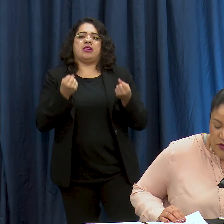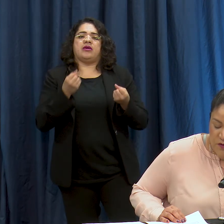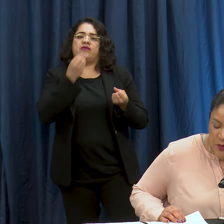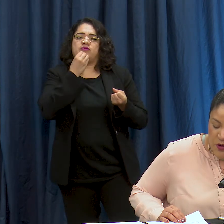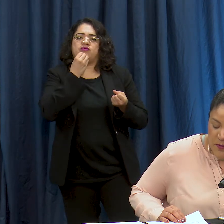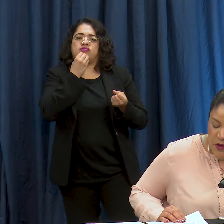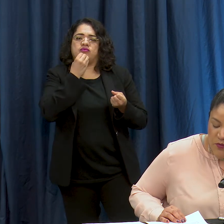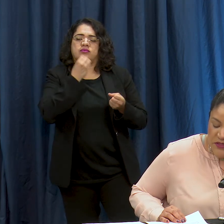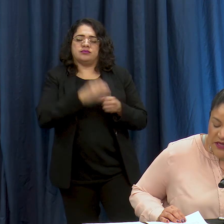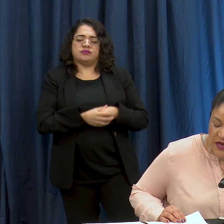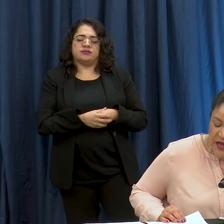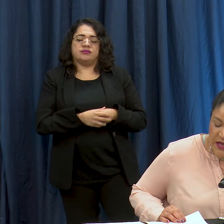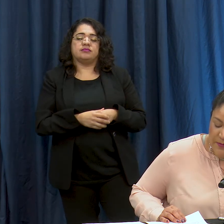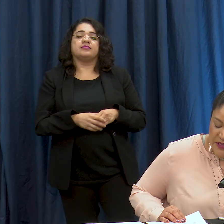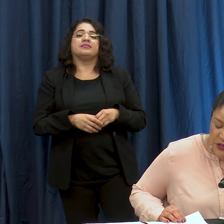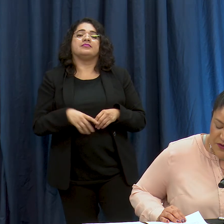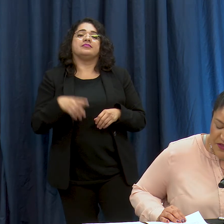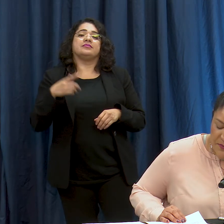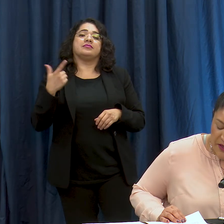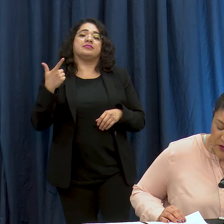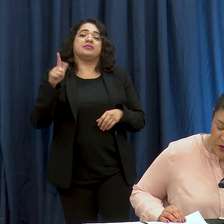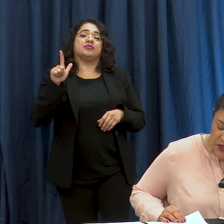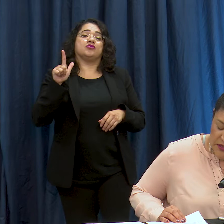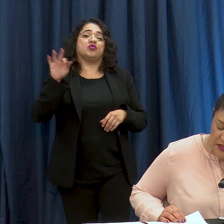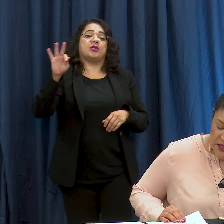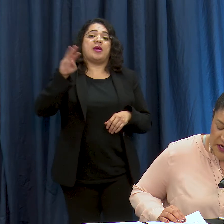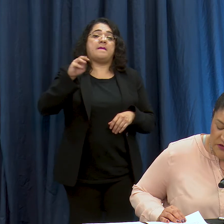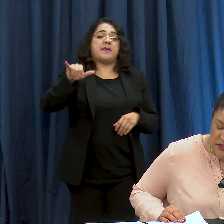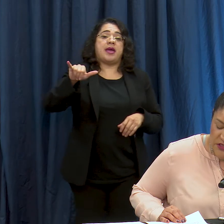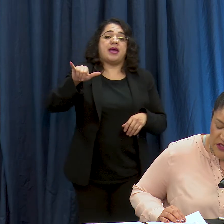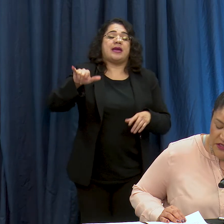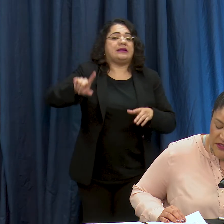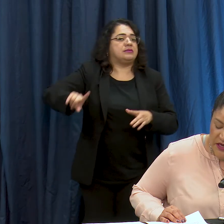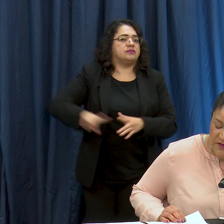nuevo programa comenzará el viene de Maio attender a los residentes khalifa